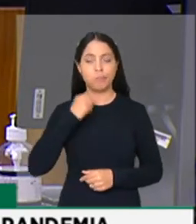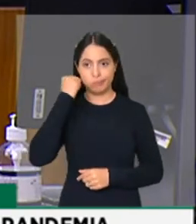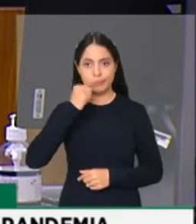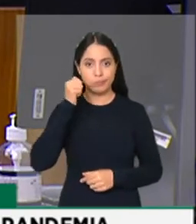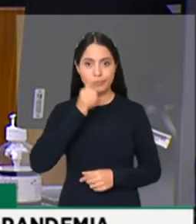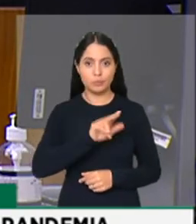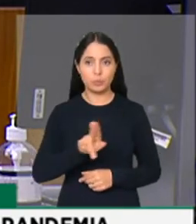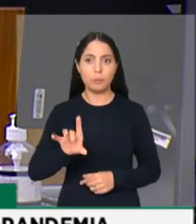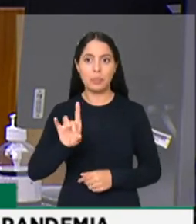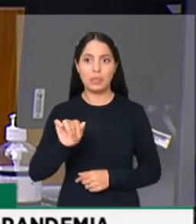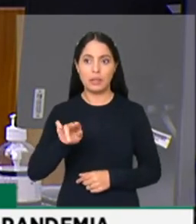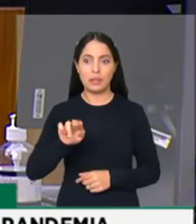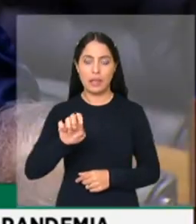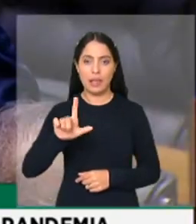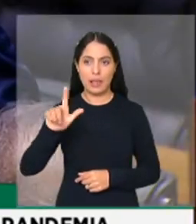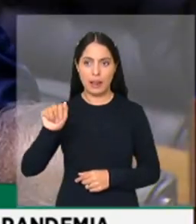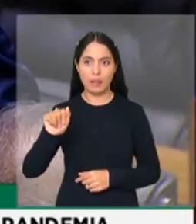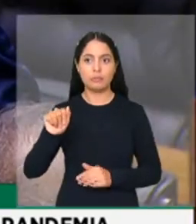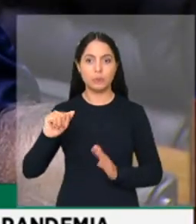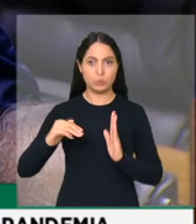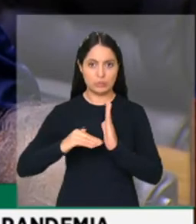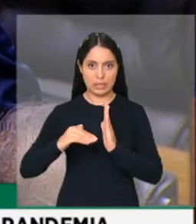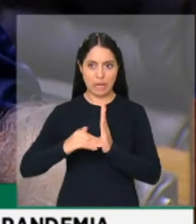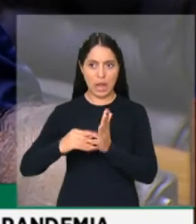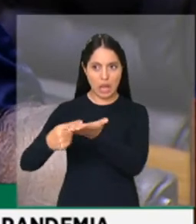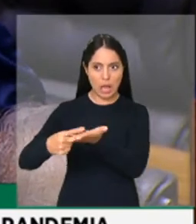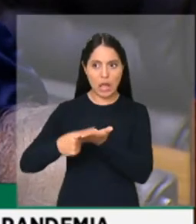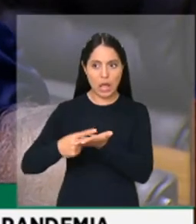DANIELA RIBEIRO... NO SENADO COM O COMPROMISSO DO GOVERNO DE REEDITAR DUAS MEDIDAS